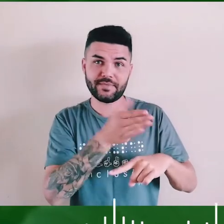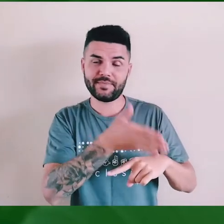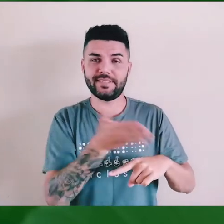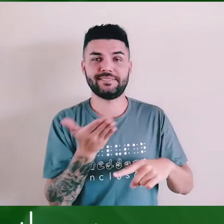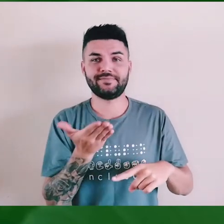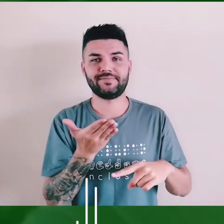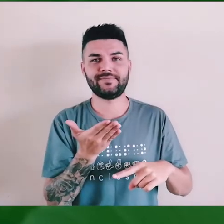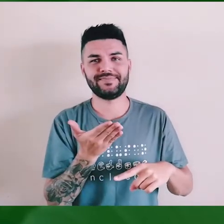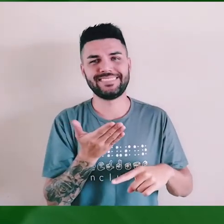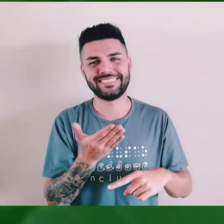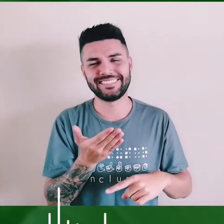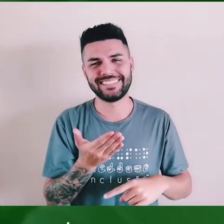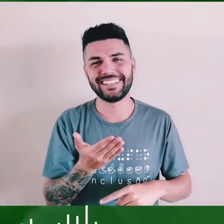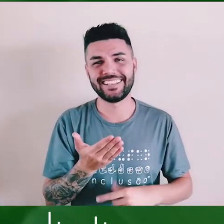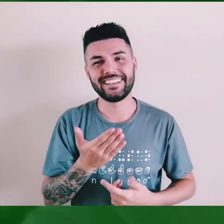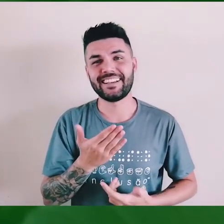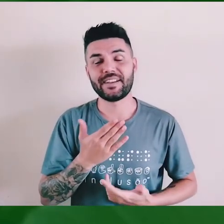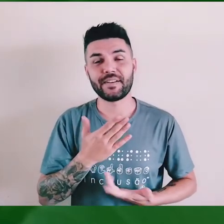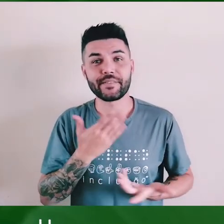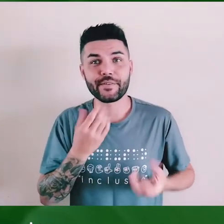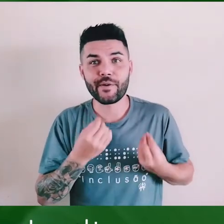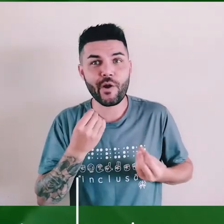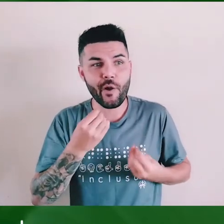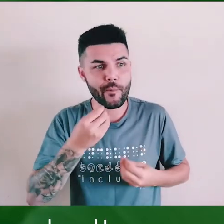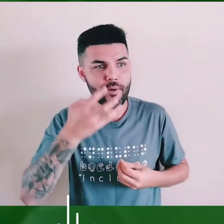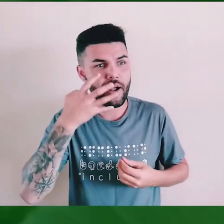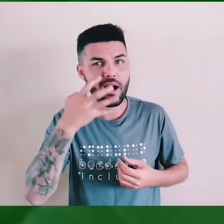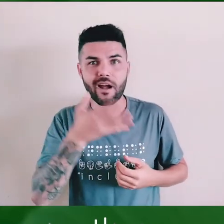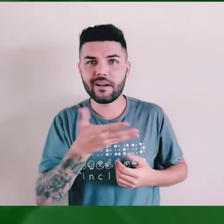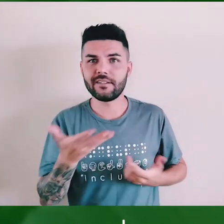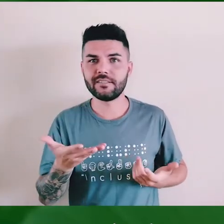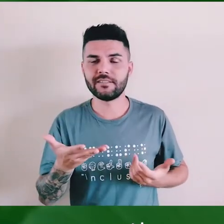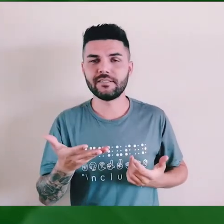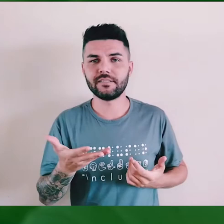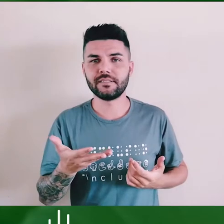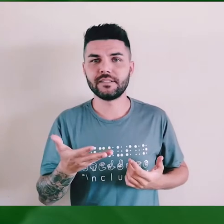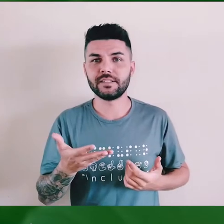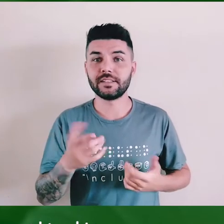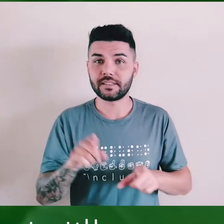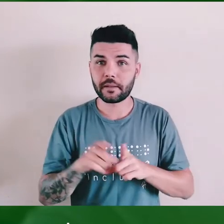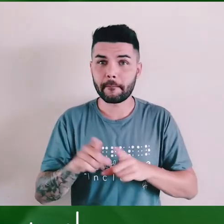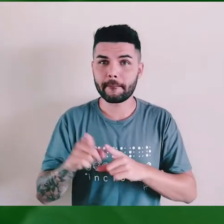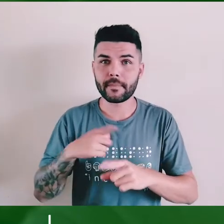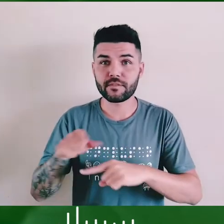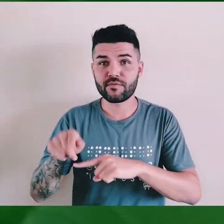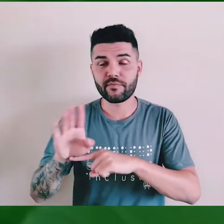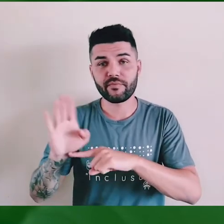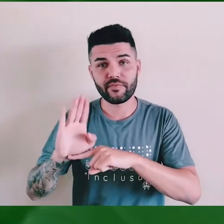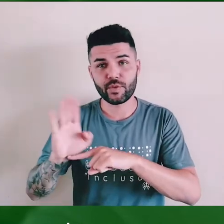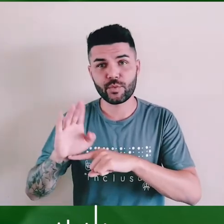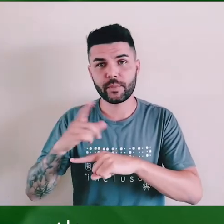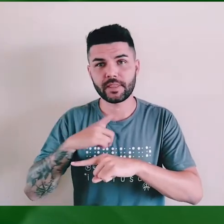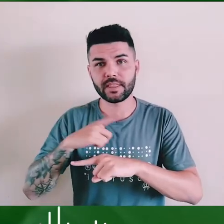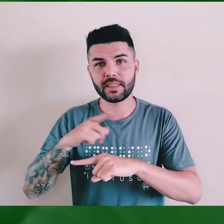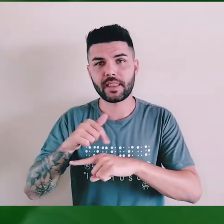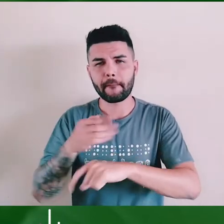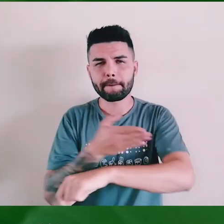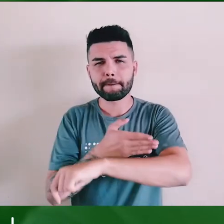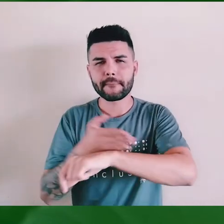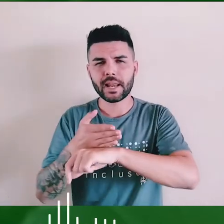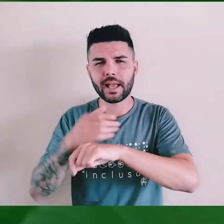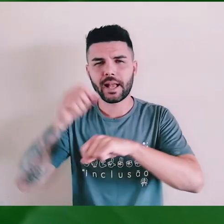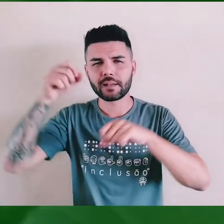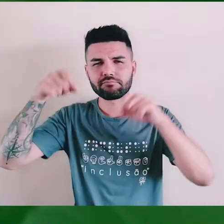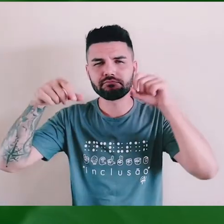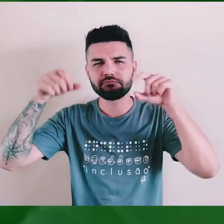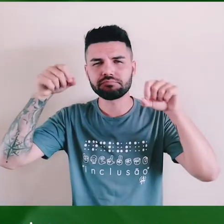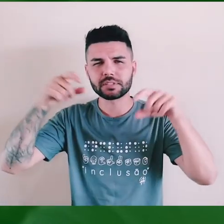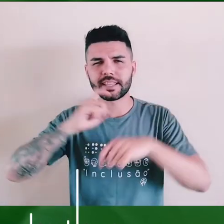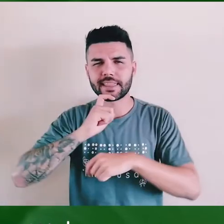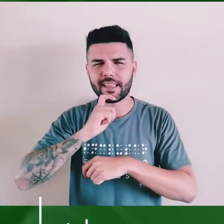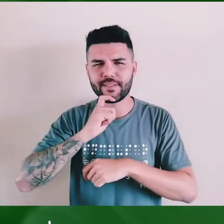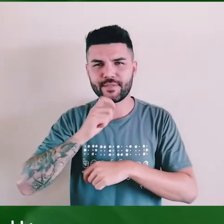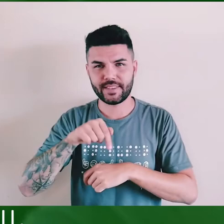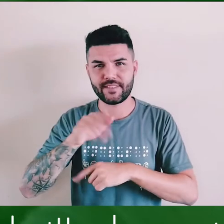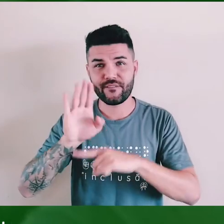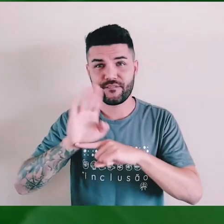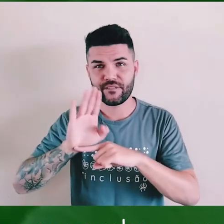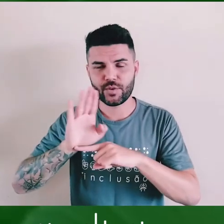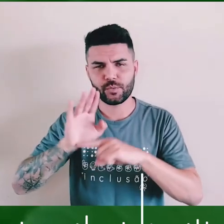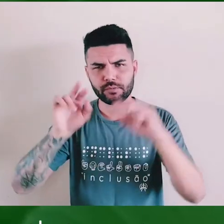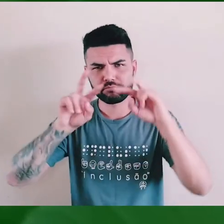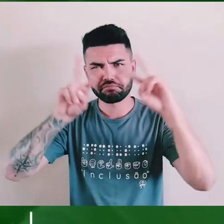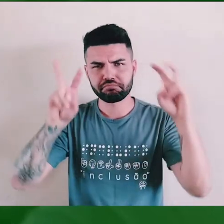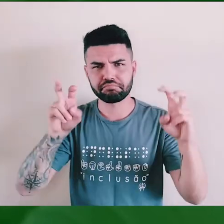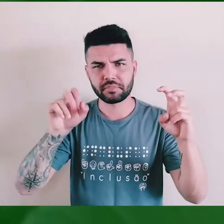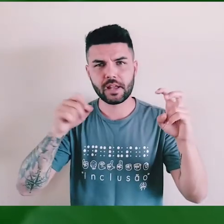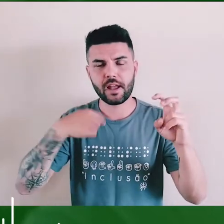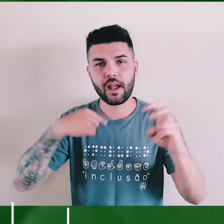a Branca de Neve ela fez a bruxa e ela conta que quando eu tinha 3 anos e vi ela em cartaz